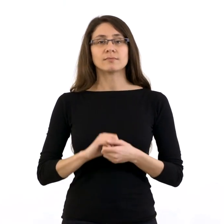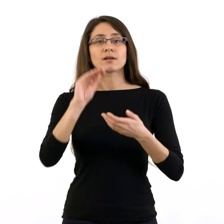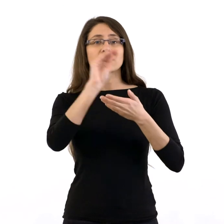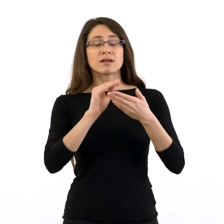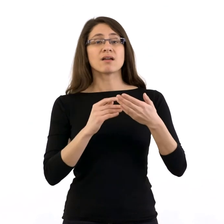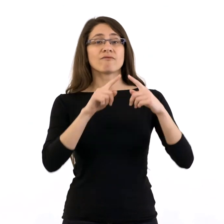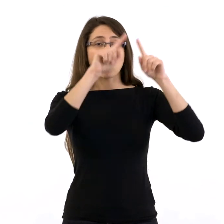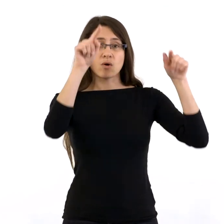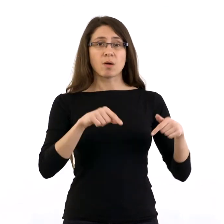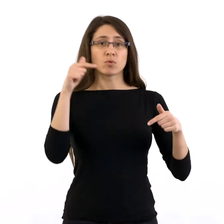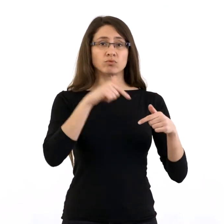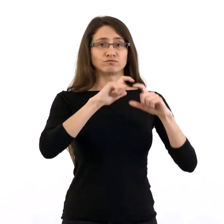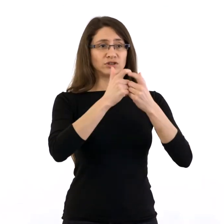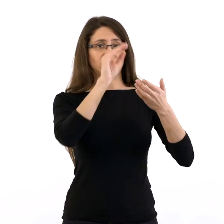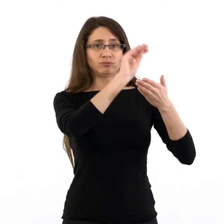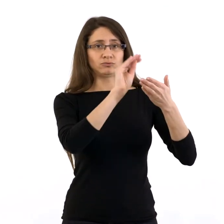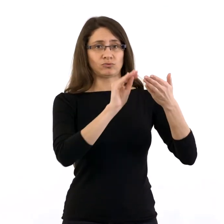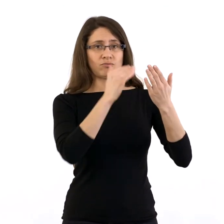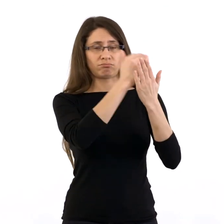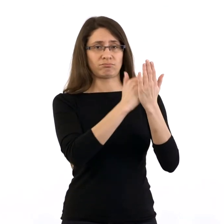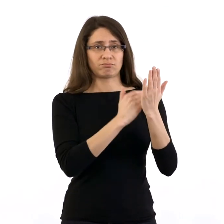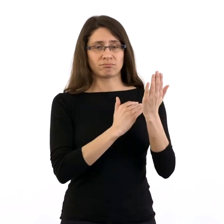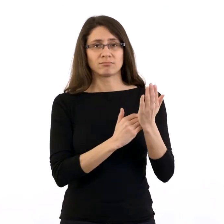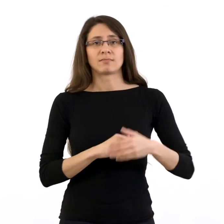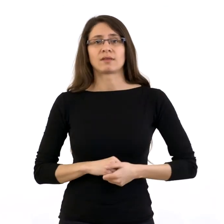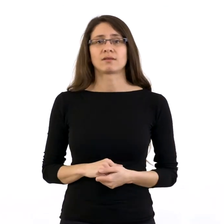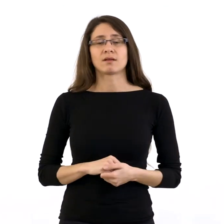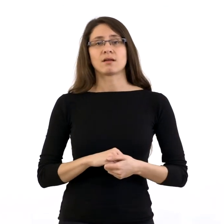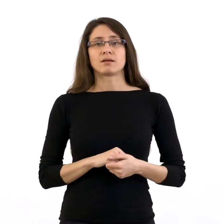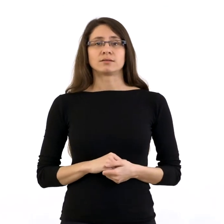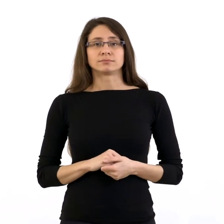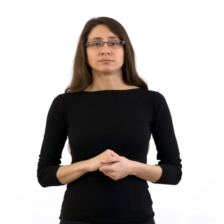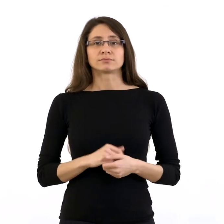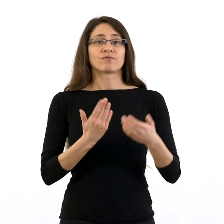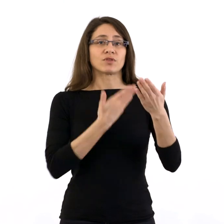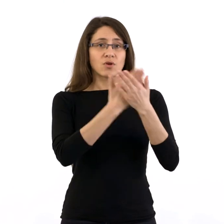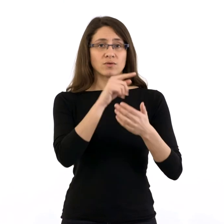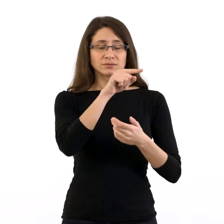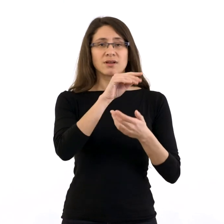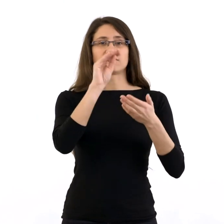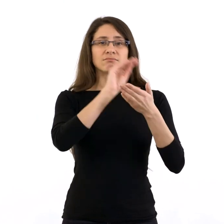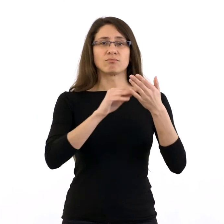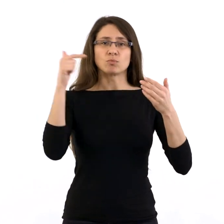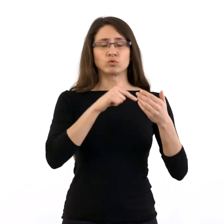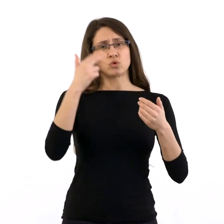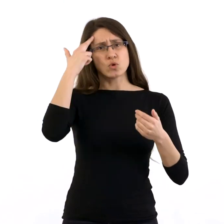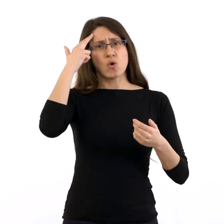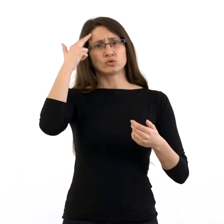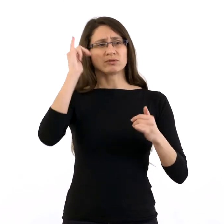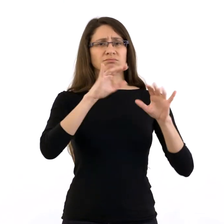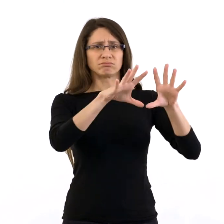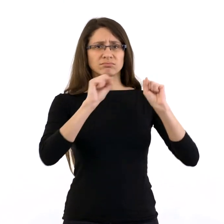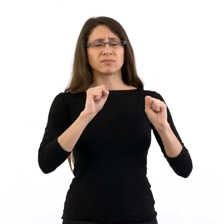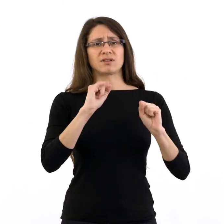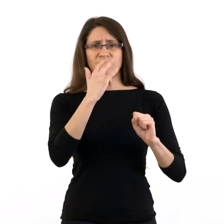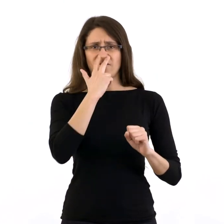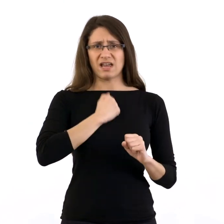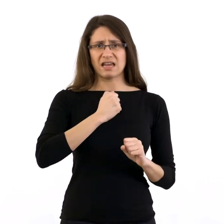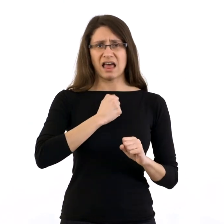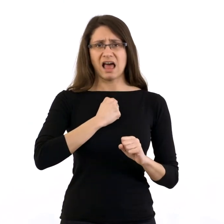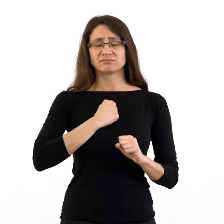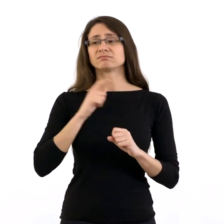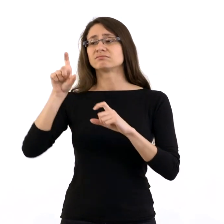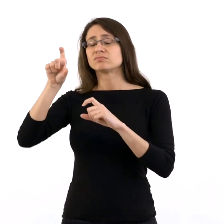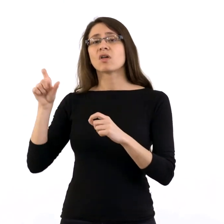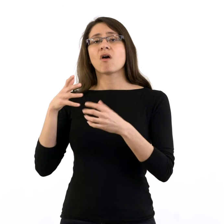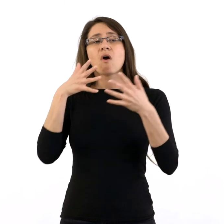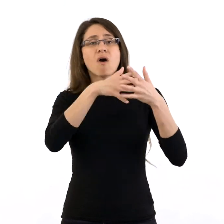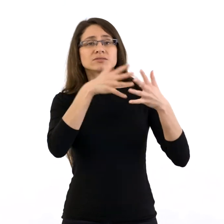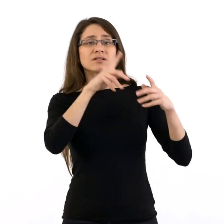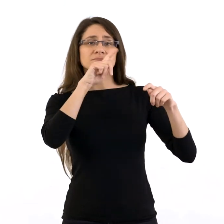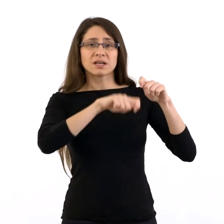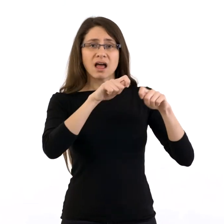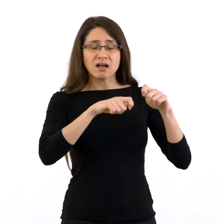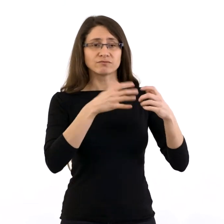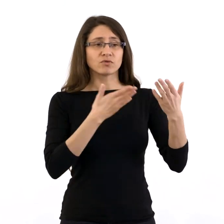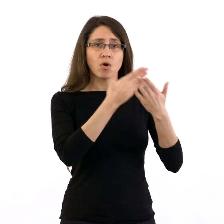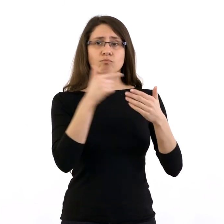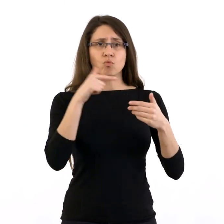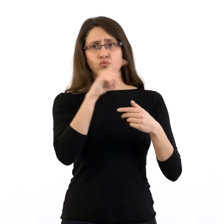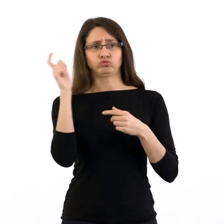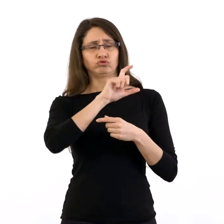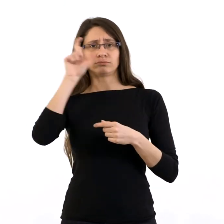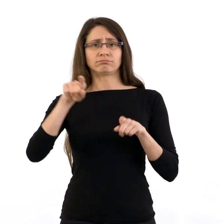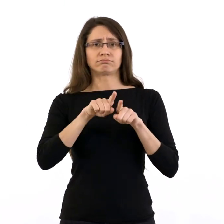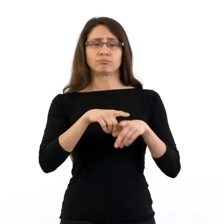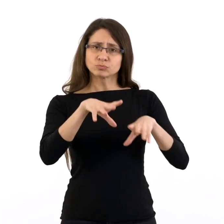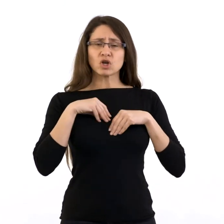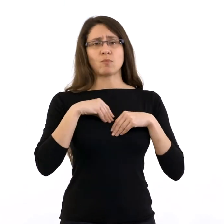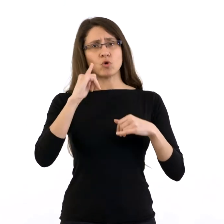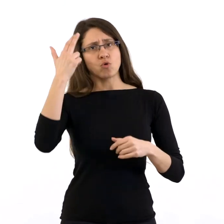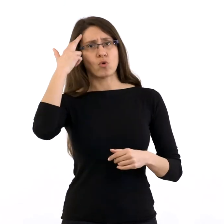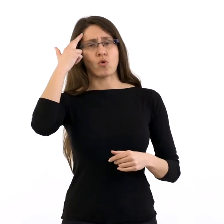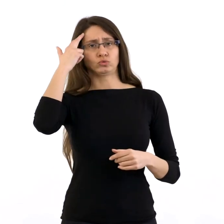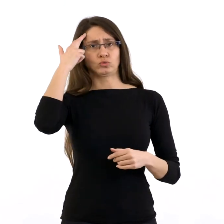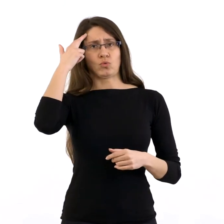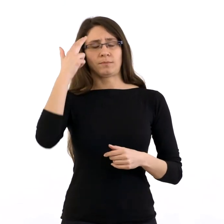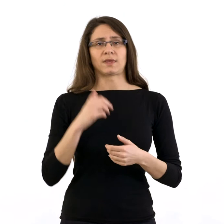wypełnianie pól formularza zgodnie ze wskazówkami. Wniosek musi być napisany tak, aby był zrozumiały i przekonujący dla ekspertów – osób oceniających wniosek.